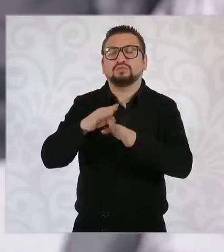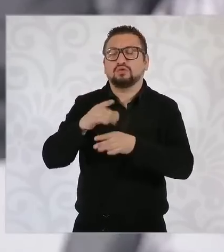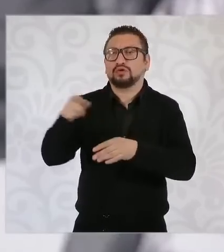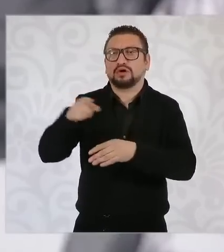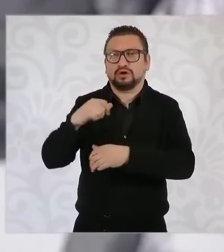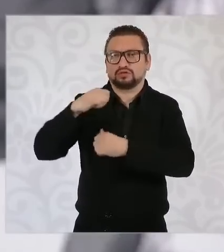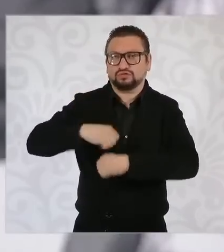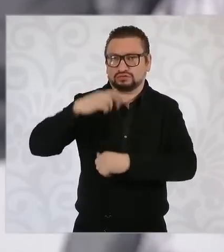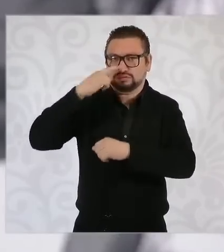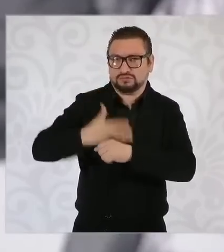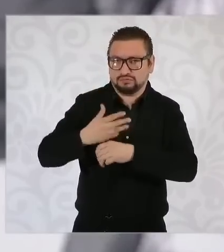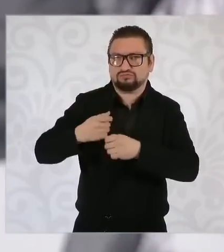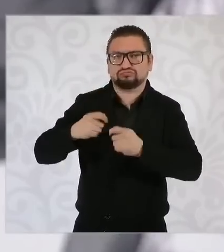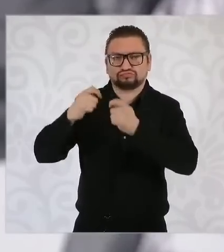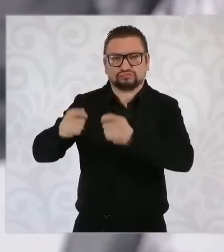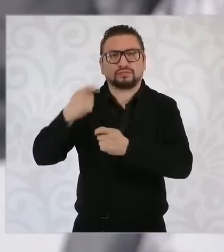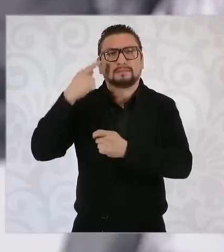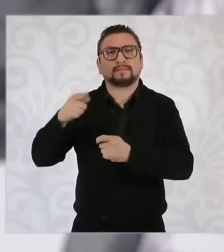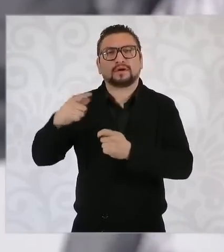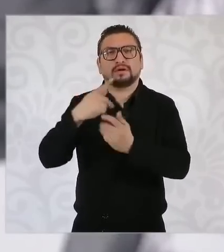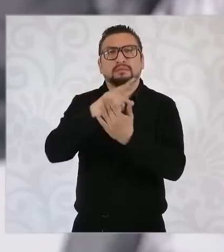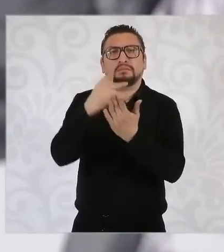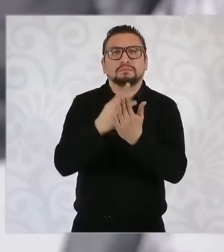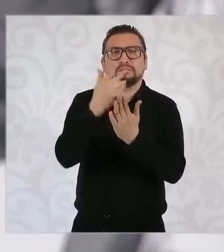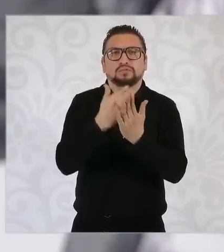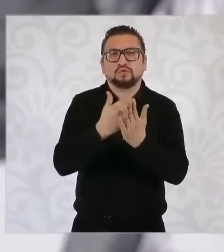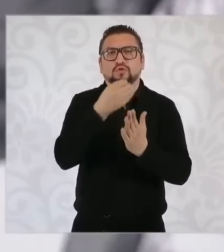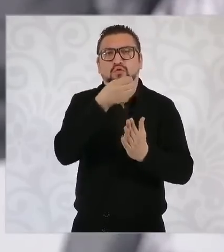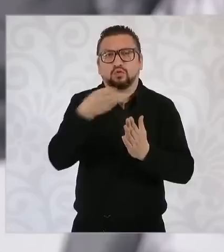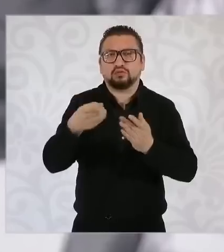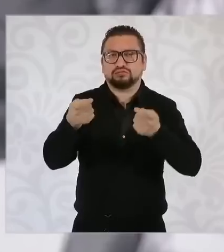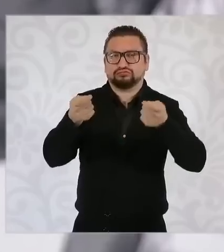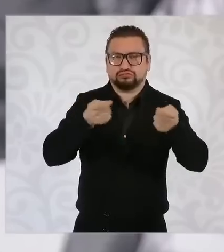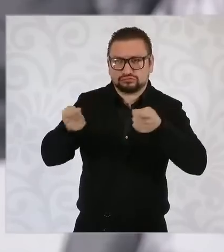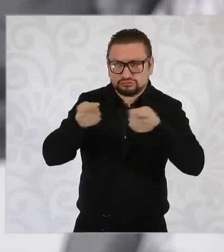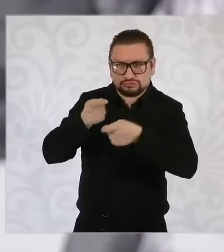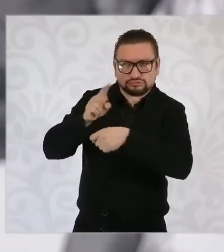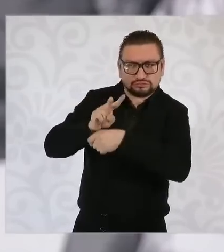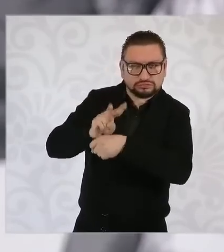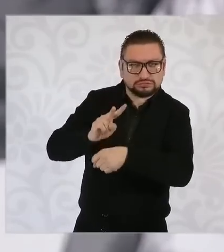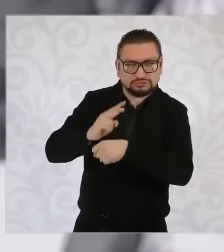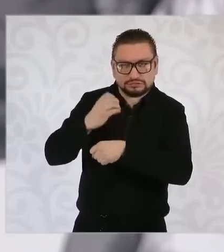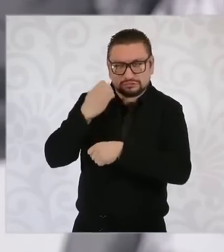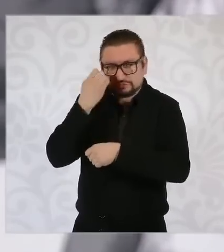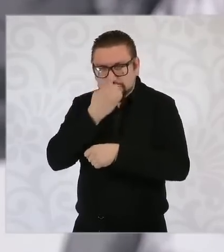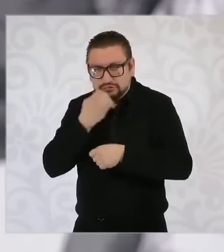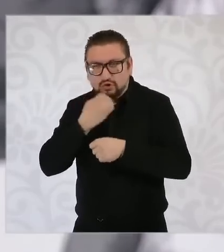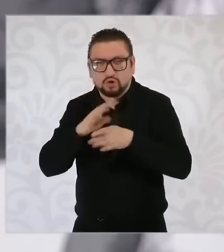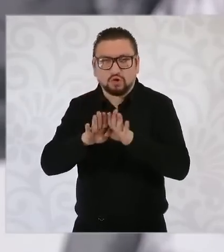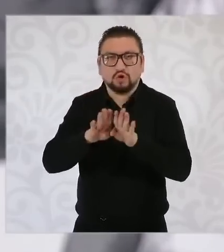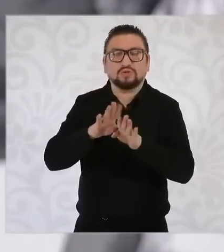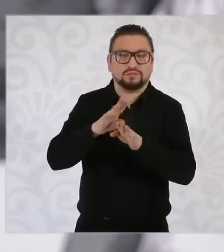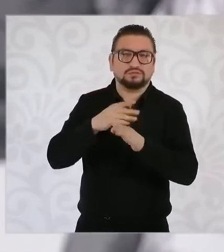fortaleciendo la función de planeación regulación supervisión y conducción de la política energética